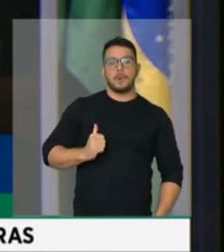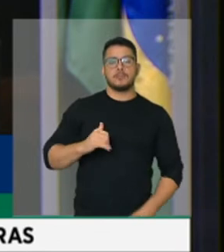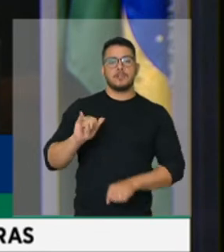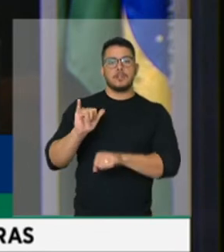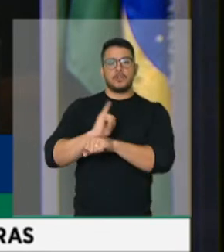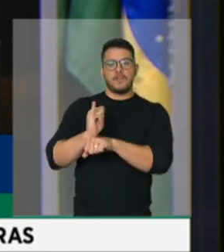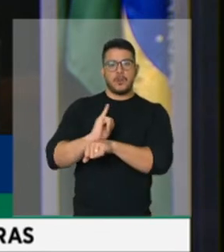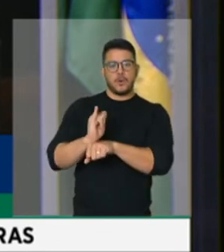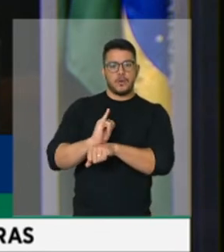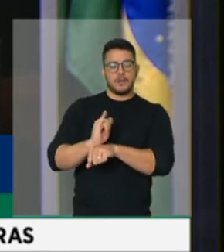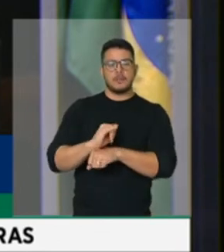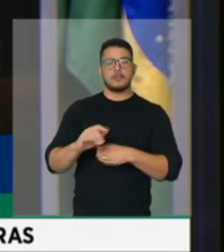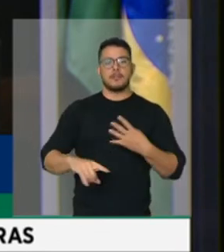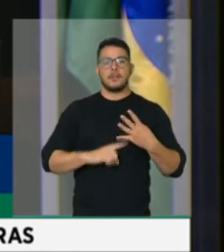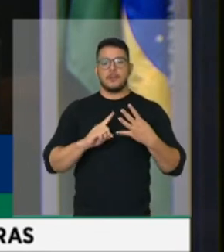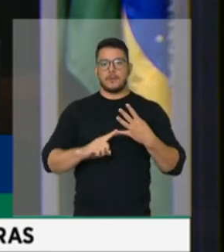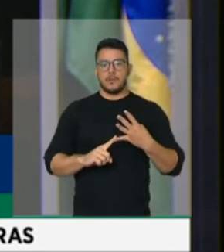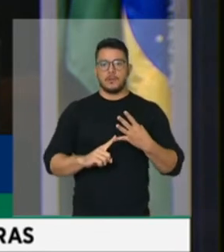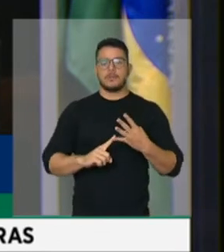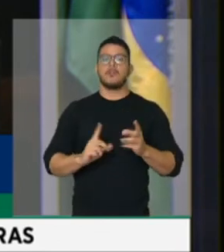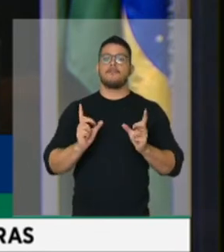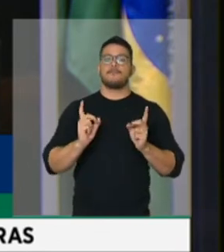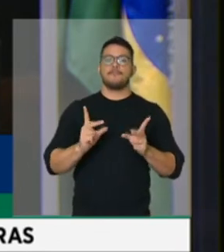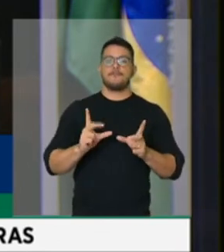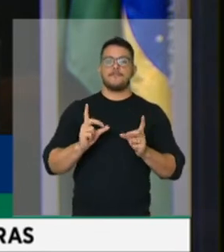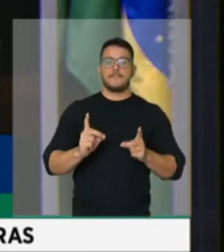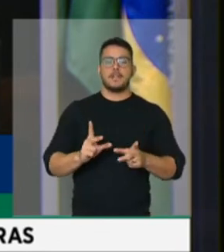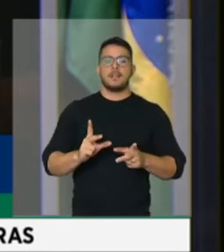AÇÕES PARA INVESTIDORES EM GERAL NA BOLSA DE VALORES BRASILEIRAS POR MEIO DE LEILÃO MEDIANTE PREÇO FIXO.